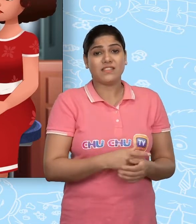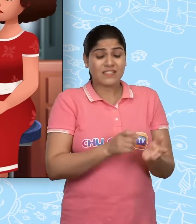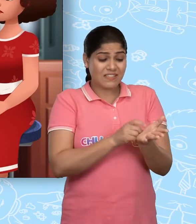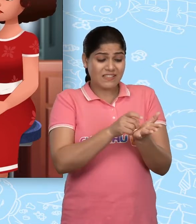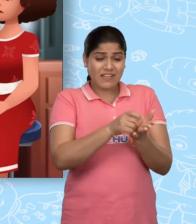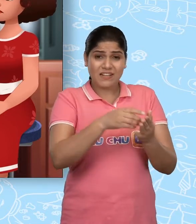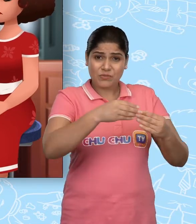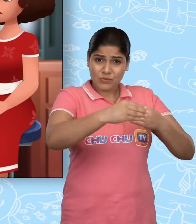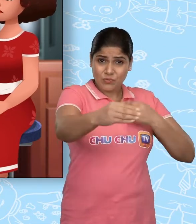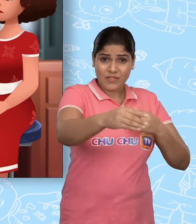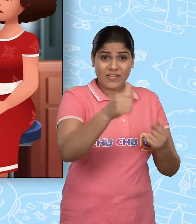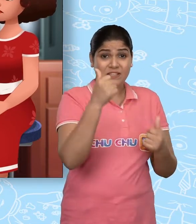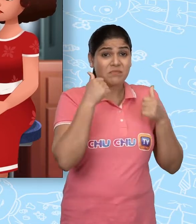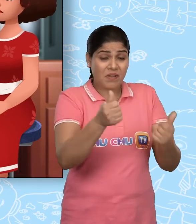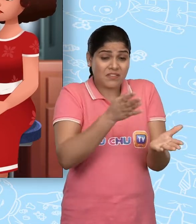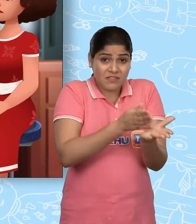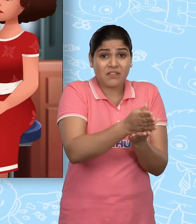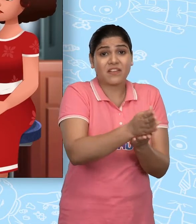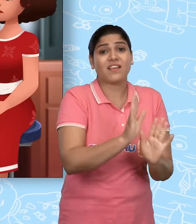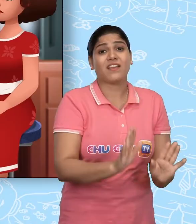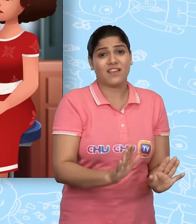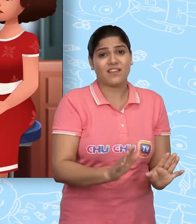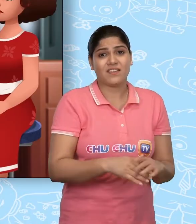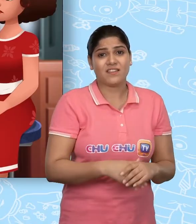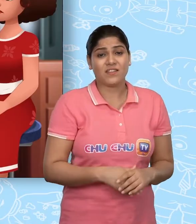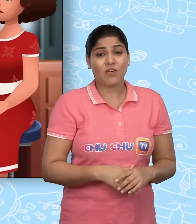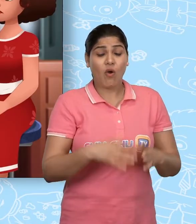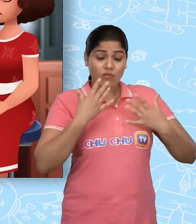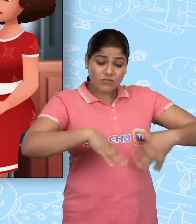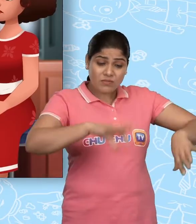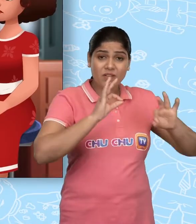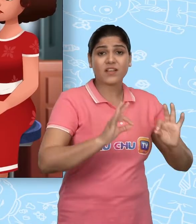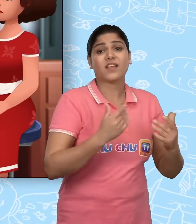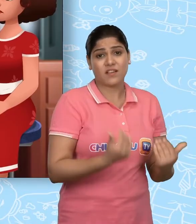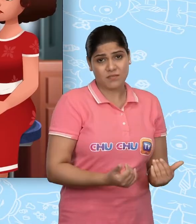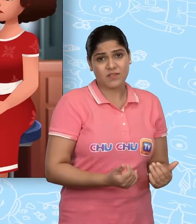कीटाणु से दूर रहनें का ये सबसे बढ़ियाँ तरीका है और स्वस्थ रहने का भी